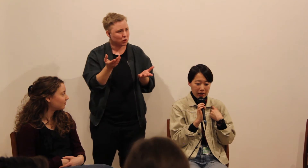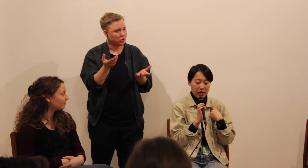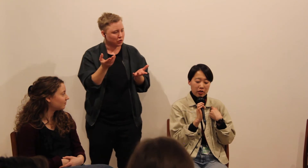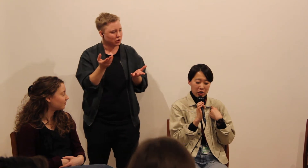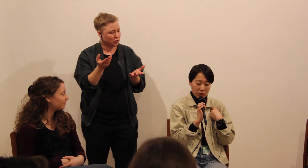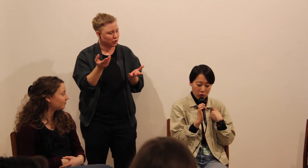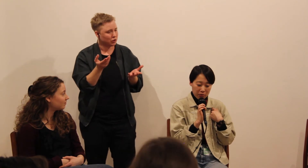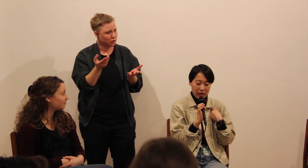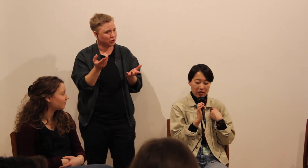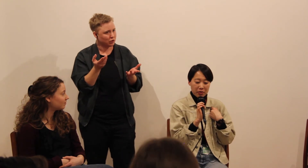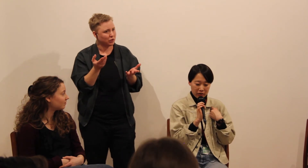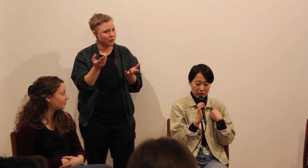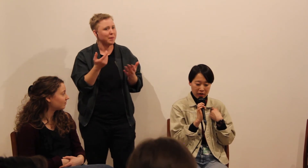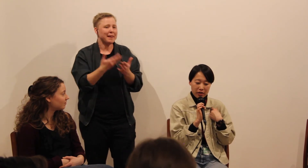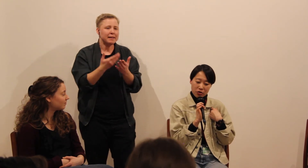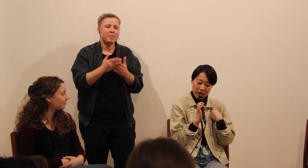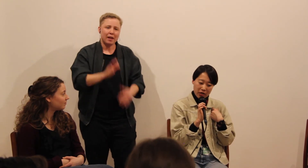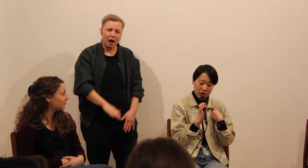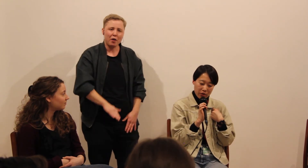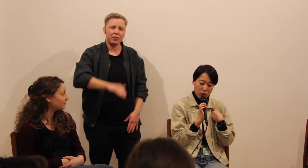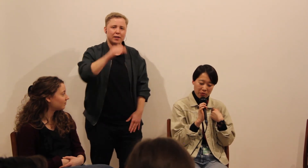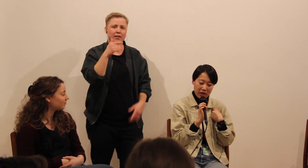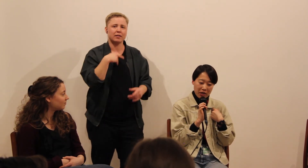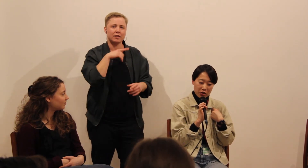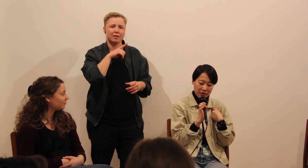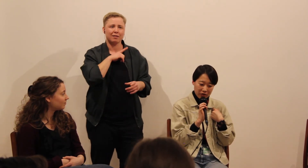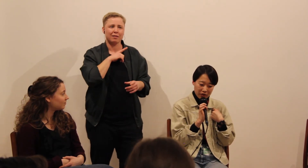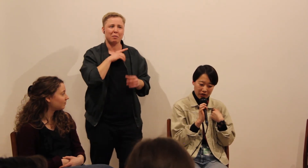Ich habe auch meinen Bruder befragt genauso wie meine Eltern.